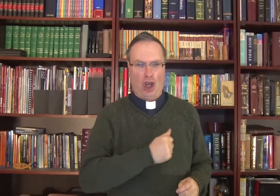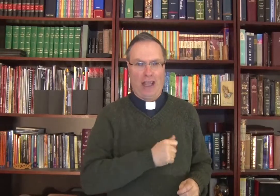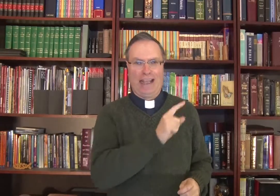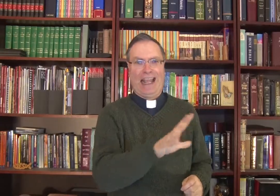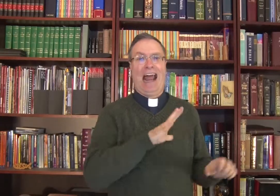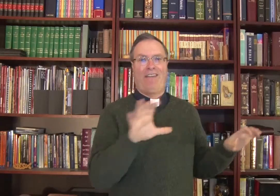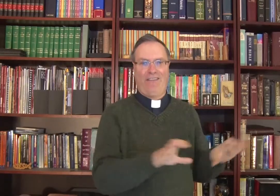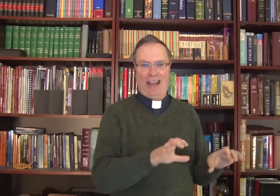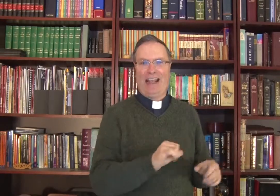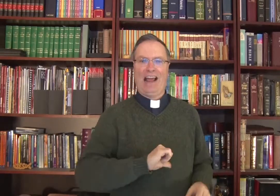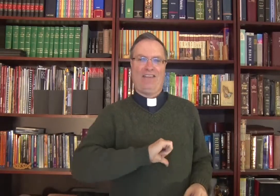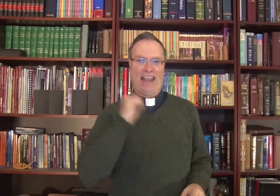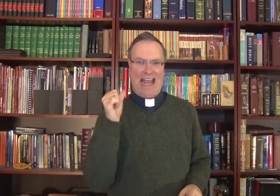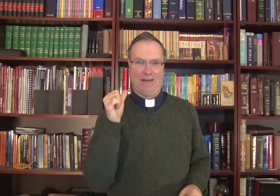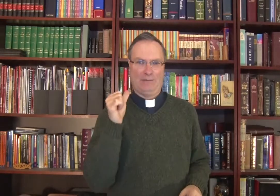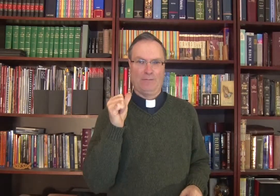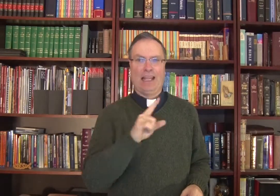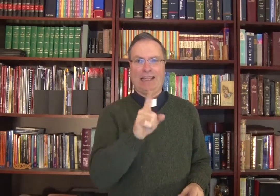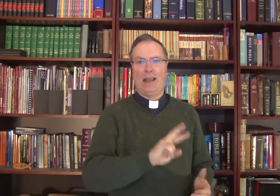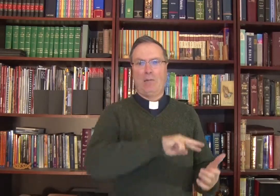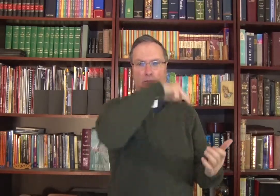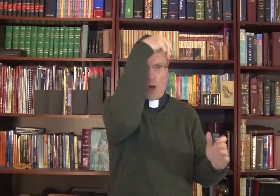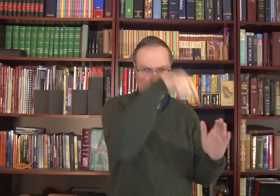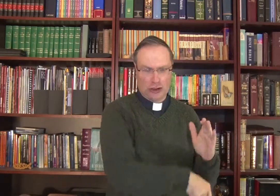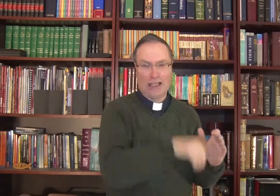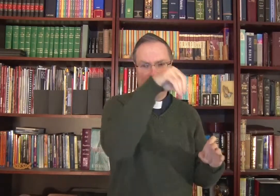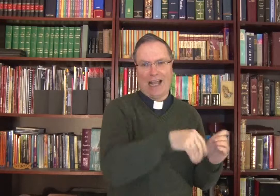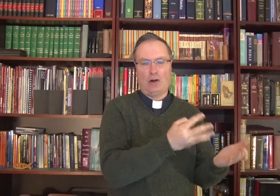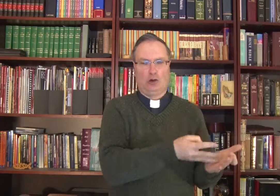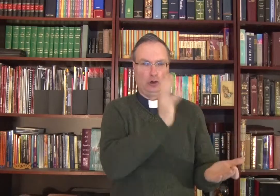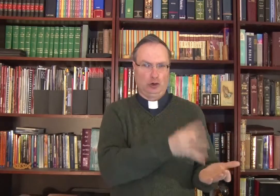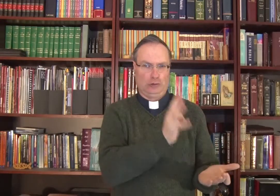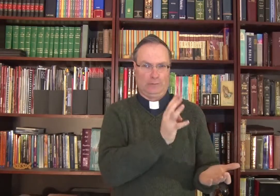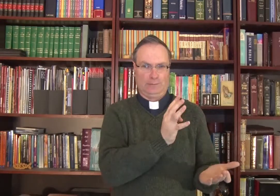qu'elle a fait la fière et s'est plongée dans le luxe.